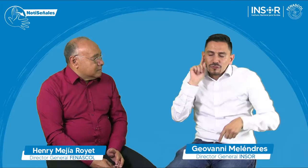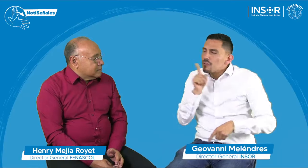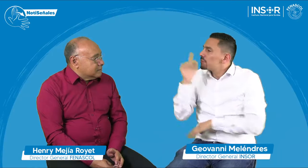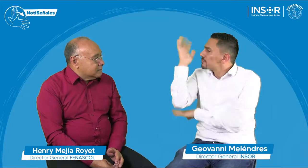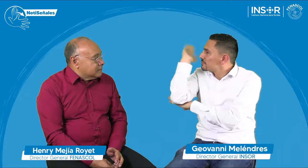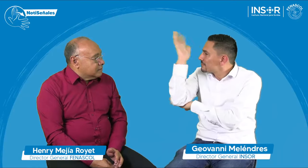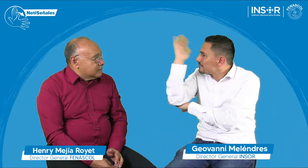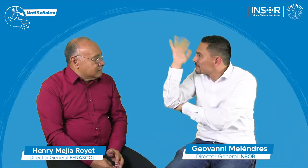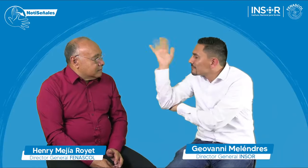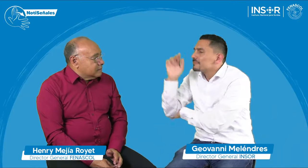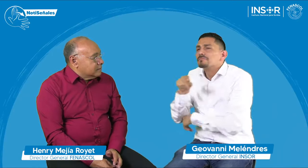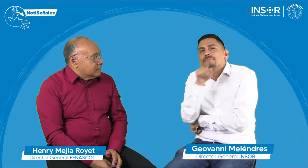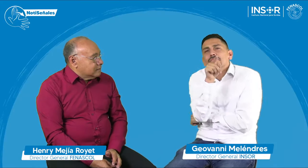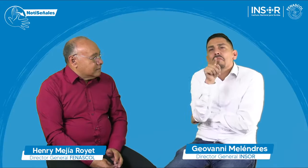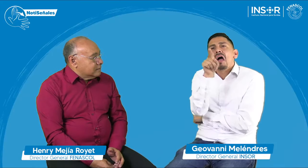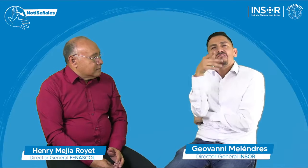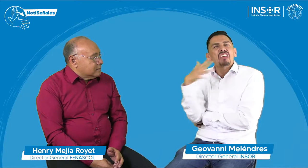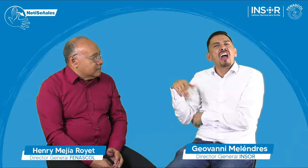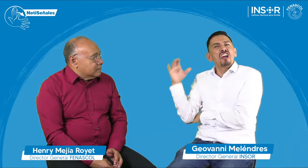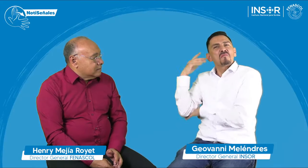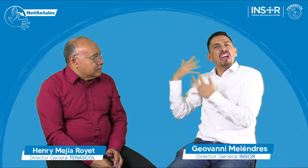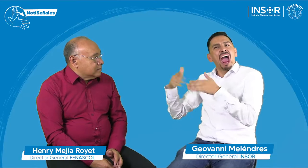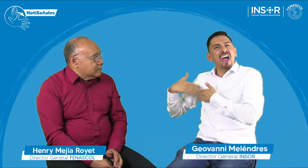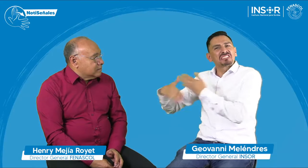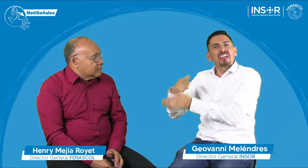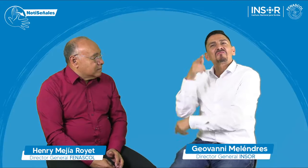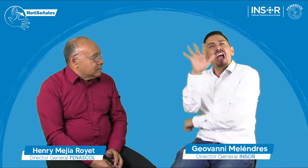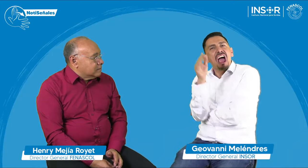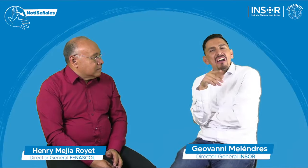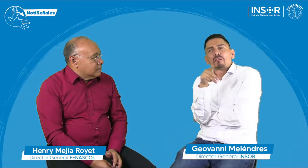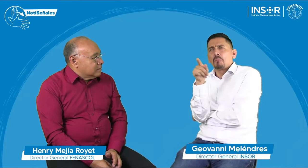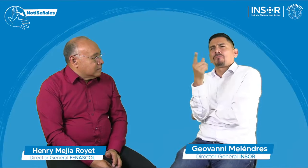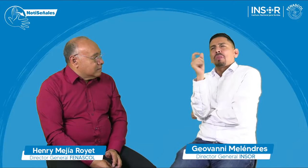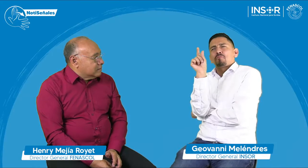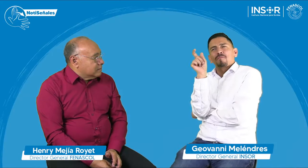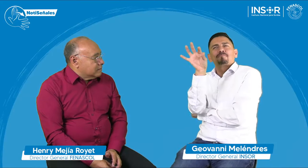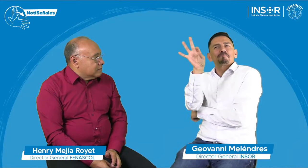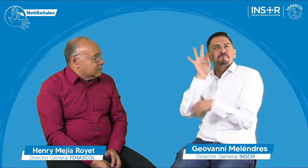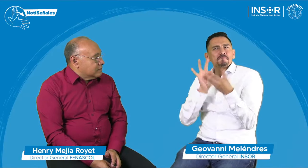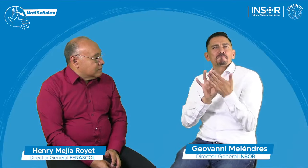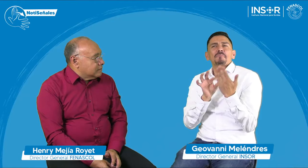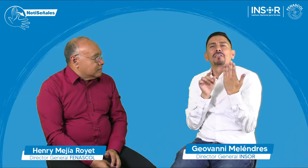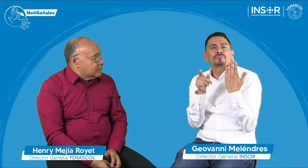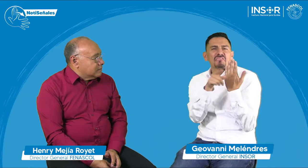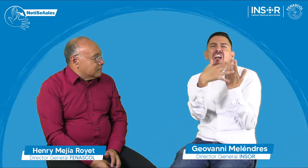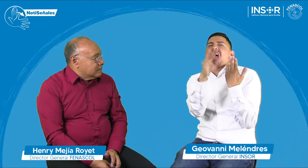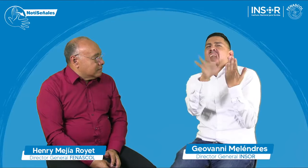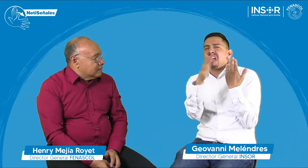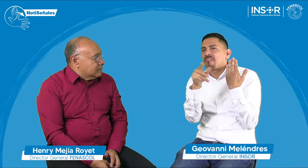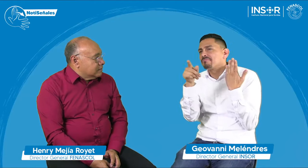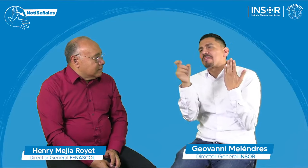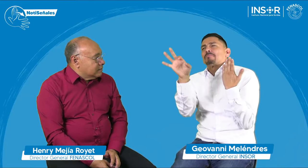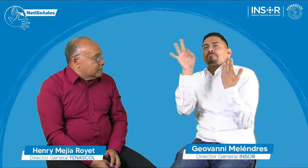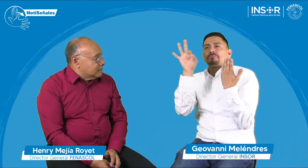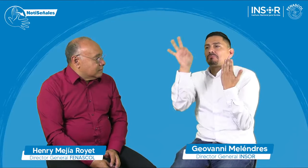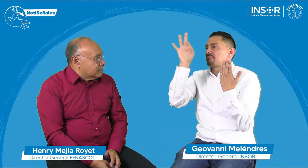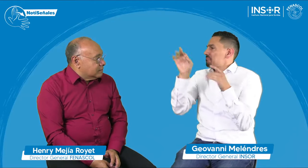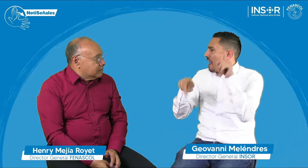estuve allí fue muchísima información de diferentes personas, profesionales sordos